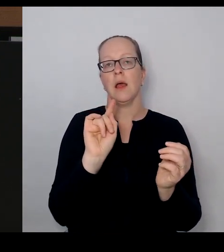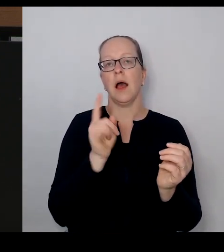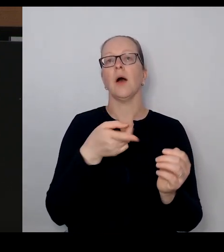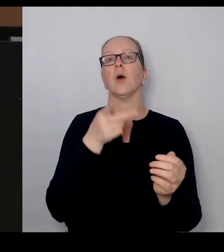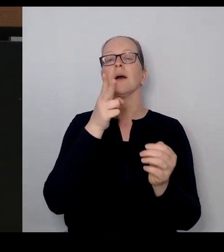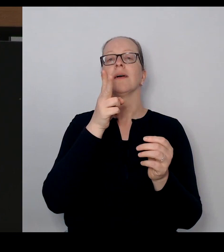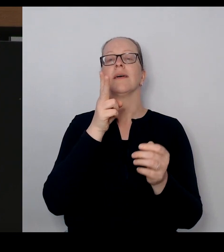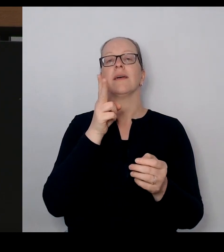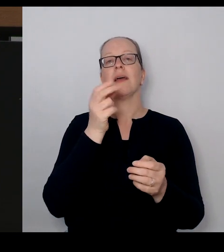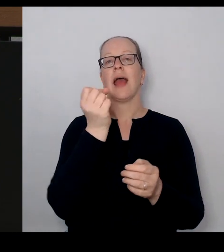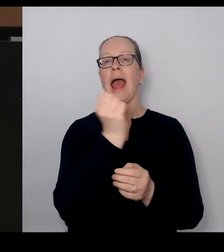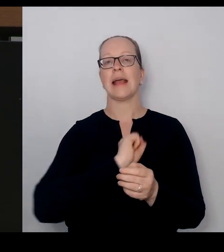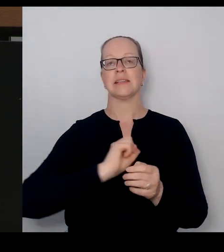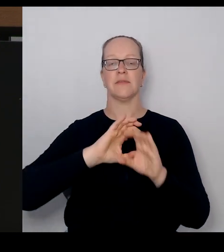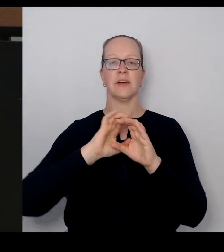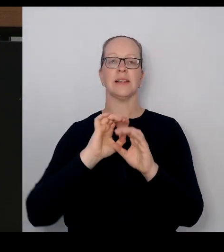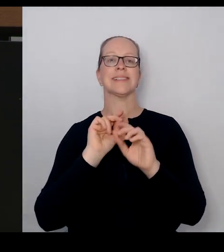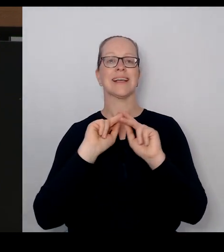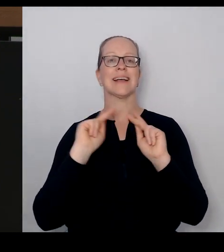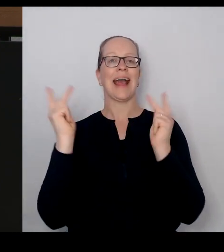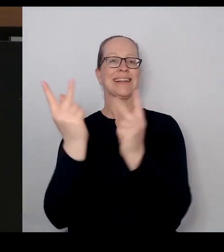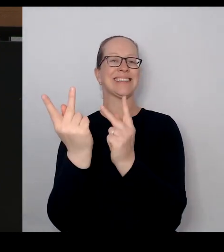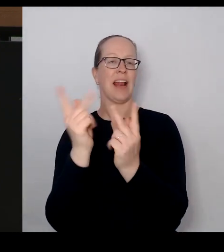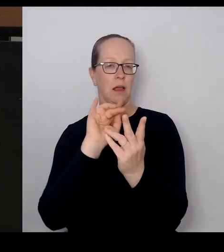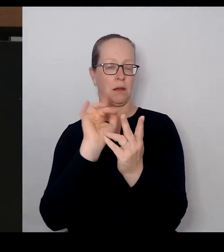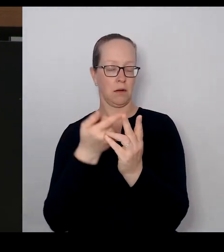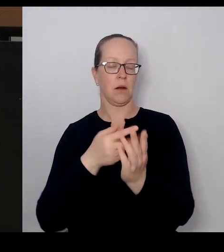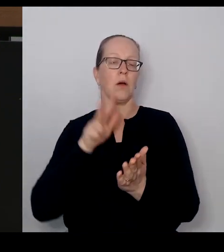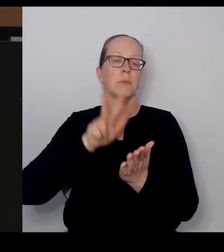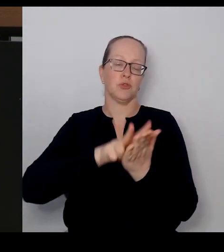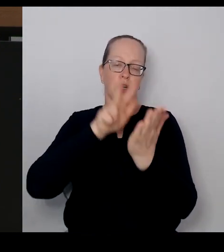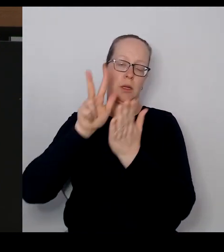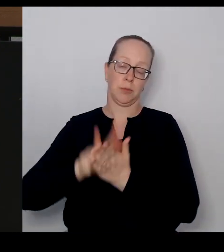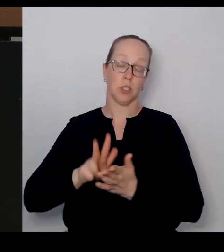Der Rechnungshof begrüßt ausdrücklich dass die ursprünglichen Pläne einer